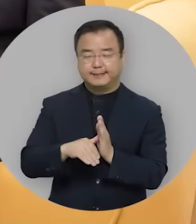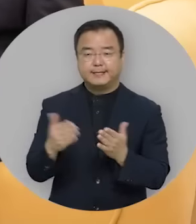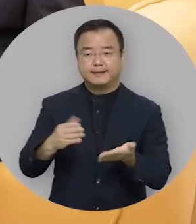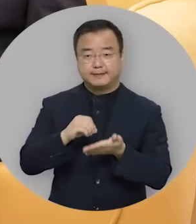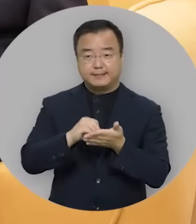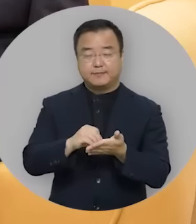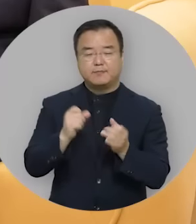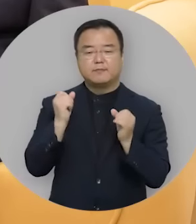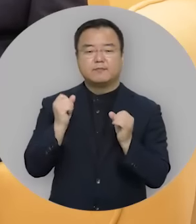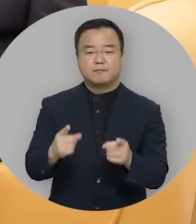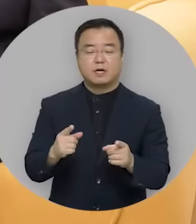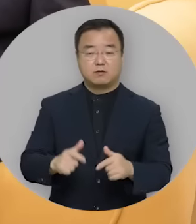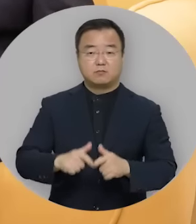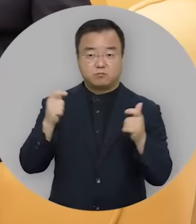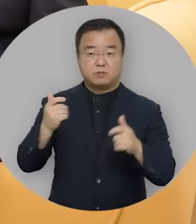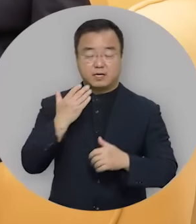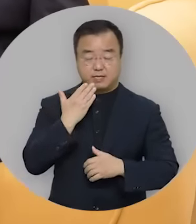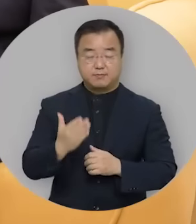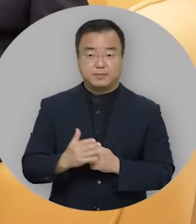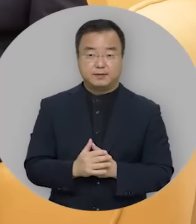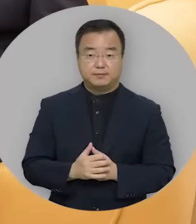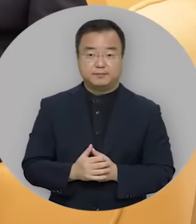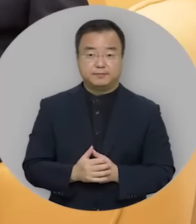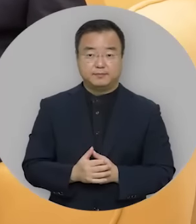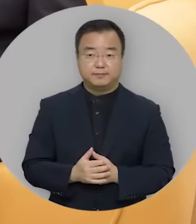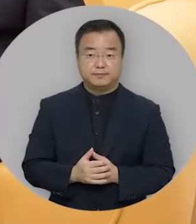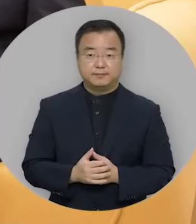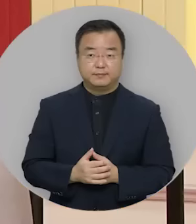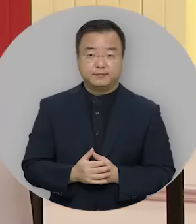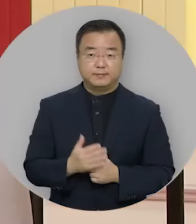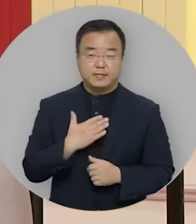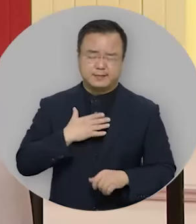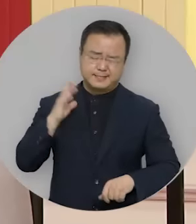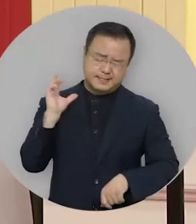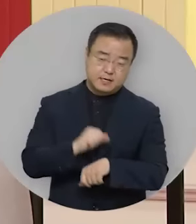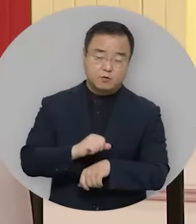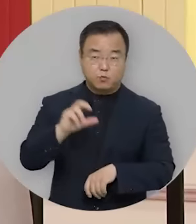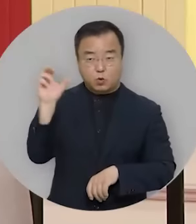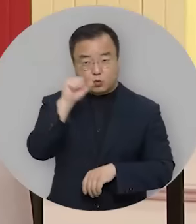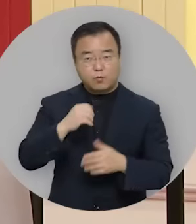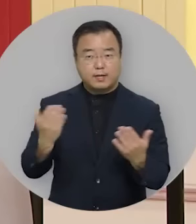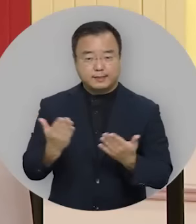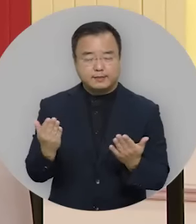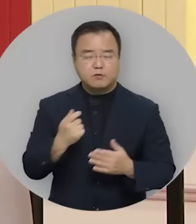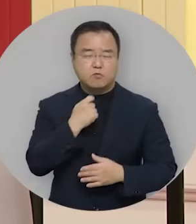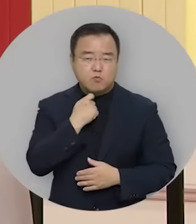그 채용의 가능성도 더 커지는 거고요. 내가 잘하고 좋아하는 일을 하고 싶고